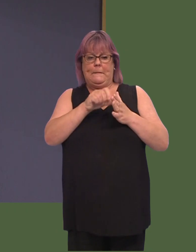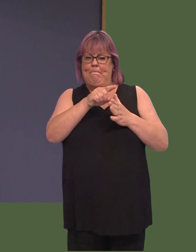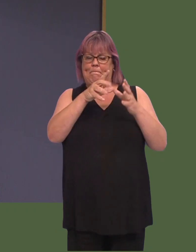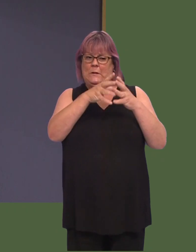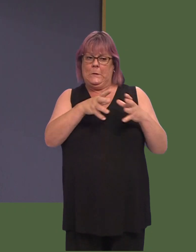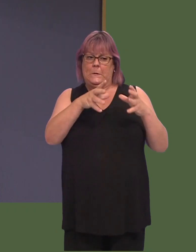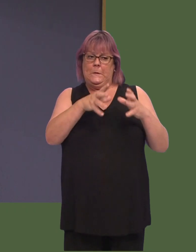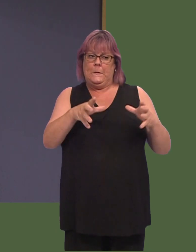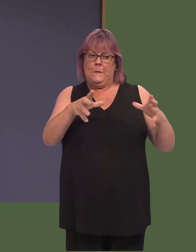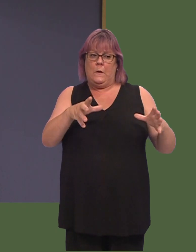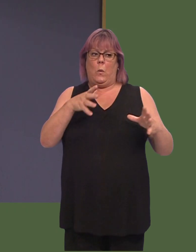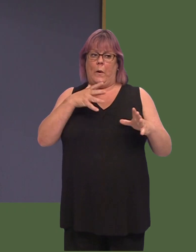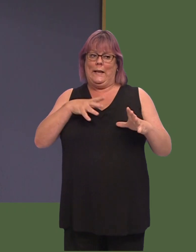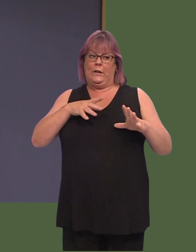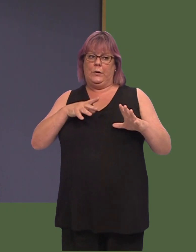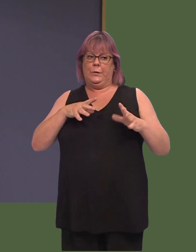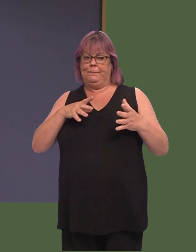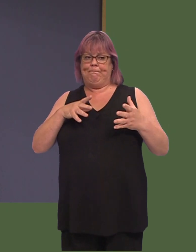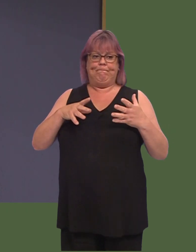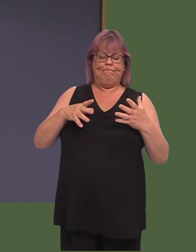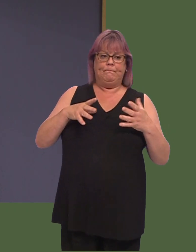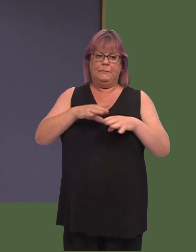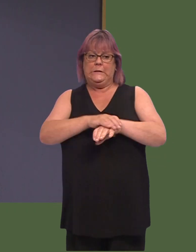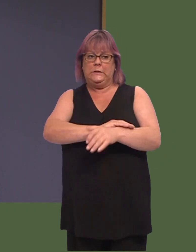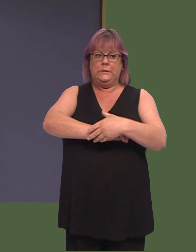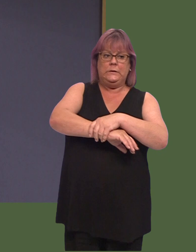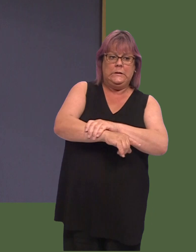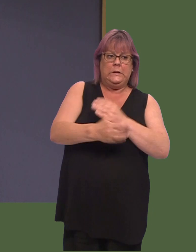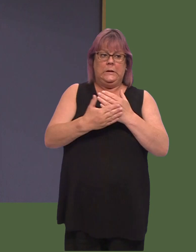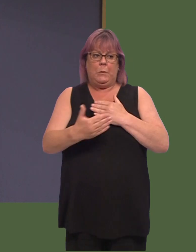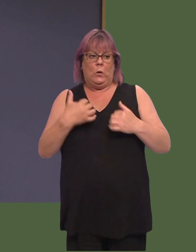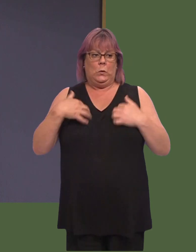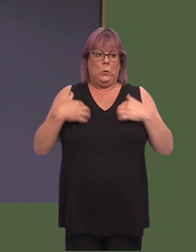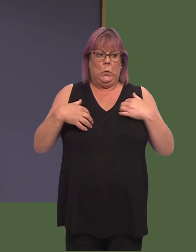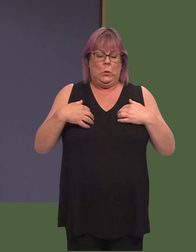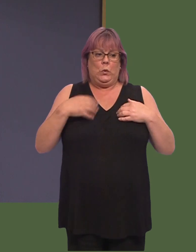Mae'n rhaid i ni gwrdd ‚'r her yna gyda llawer mwy o frwdfrydedd na derbyn mewn egwyddor,